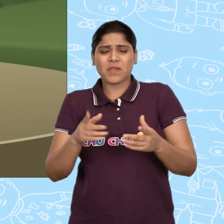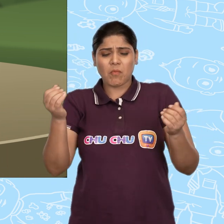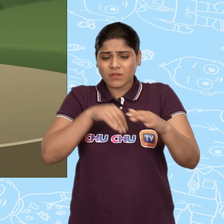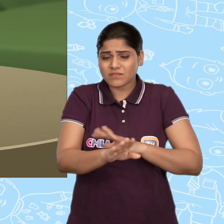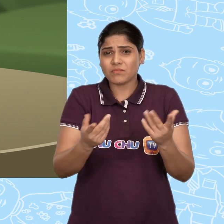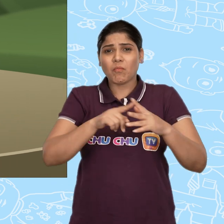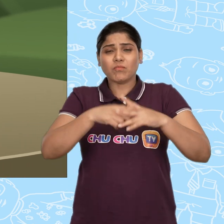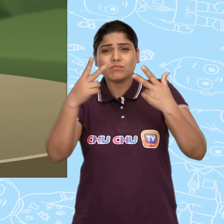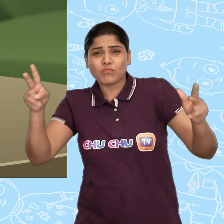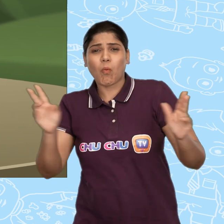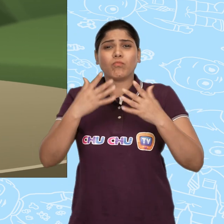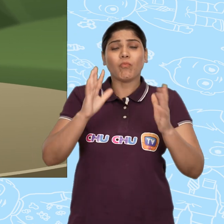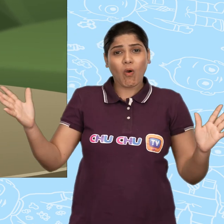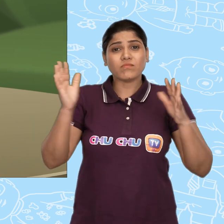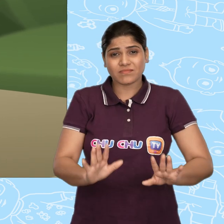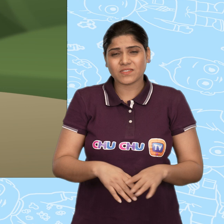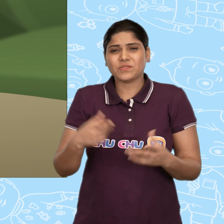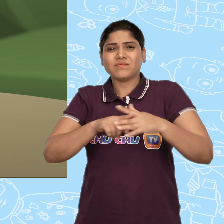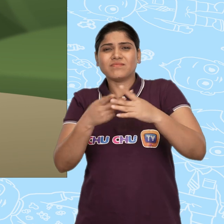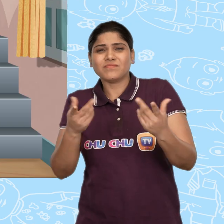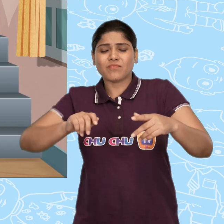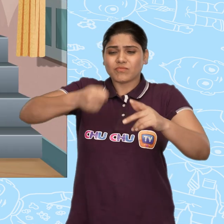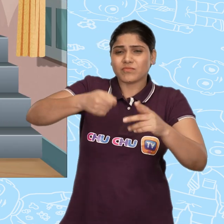उन औज़ारों से कुछ भी ठीक किया जा सकता था।